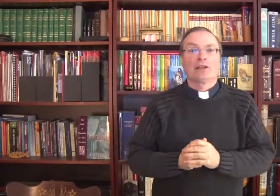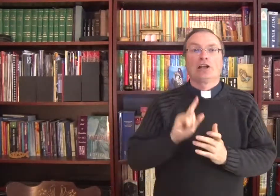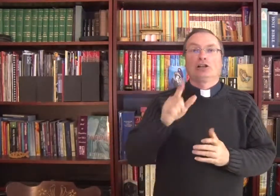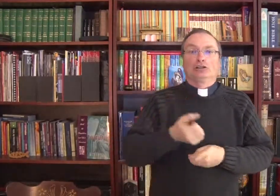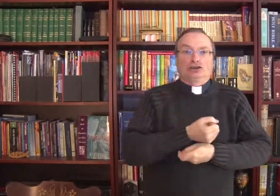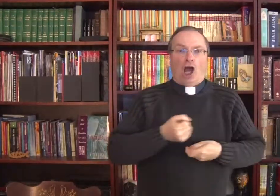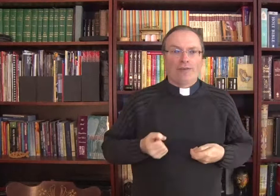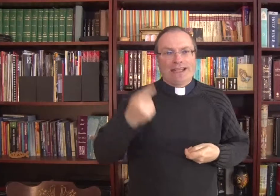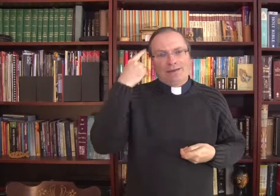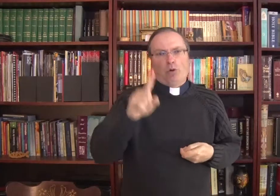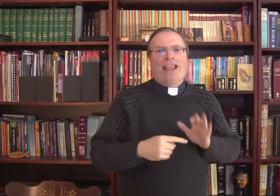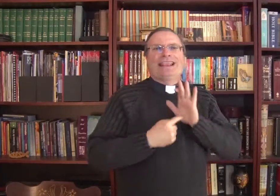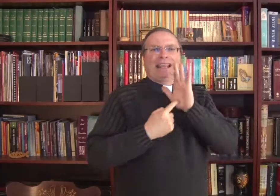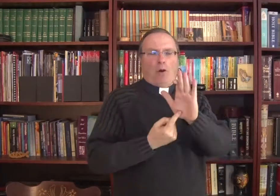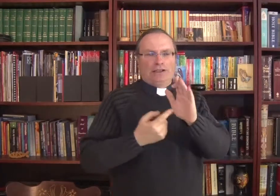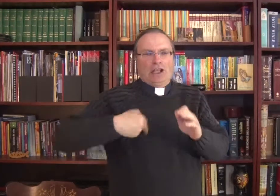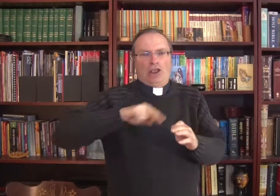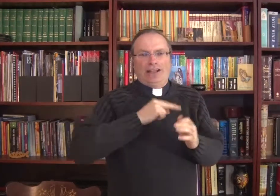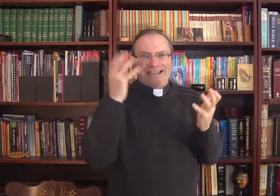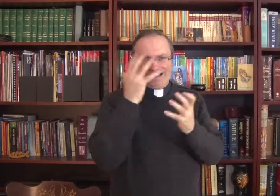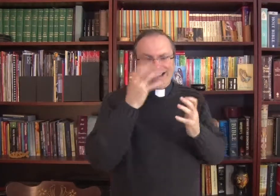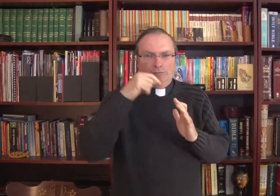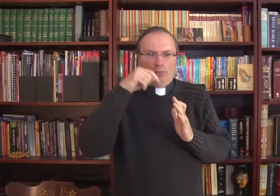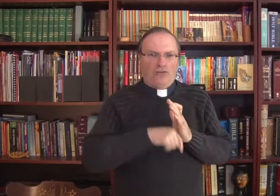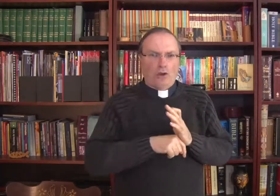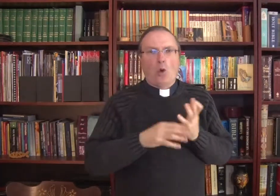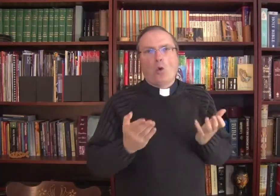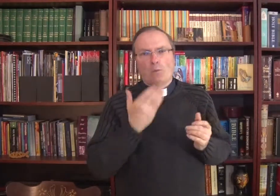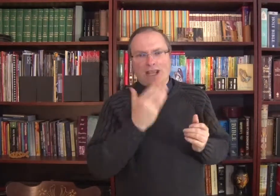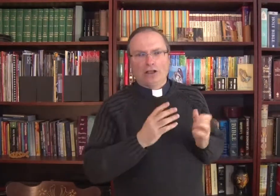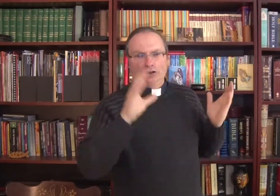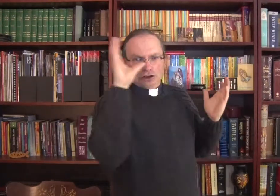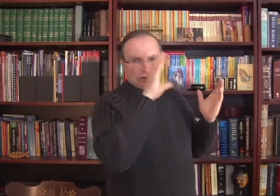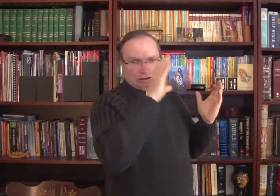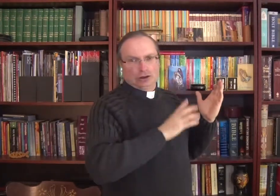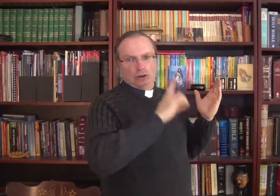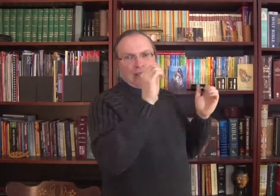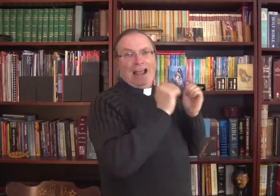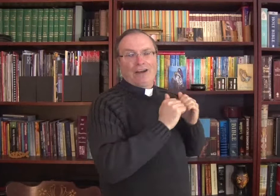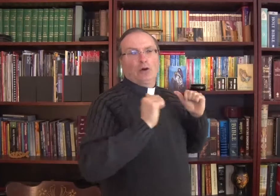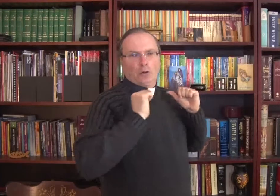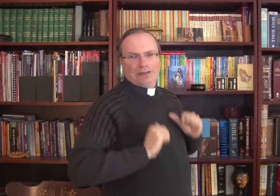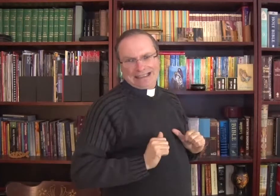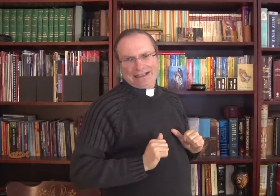Le jeûne est pour démonter notre détresse profonde ou bien de rechercher Dieu avec humilité.